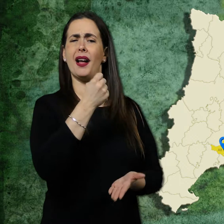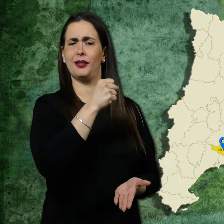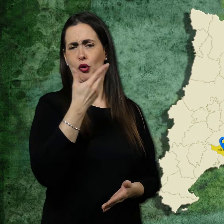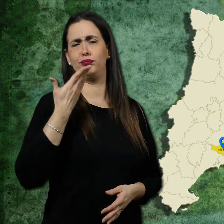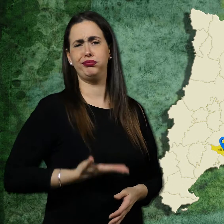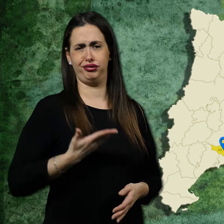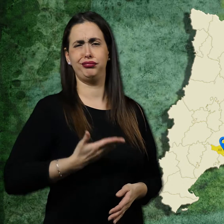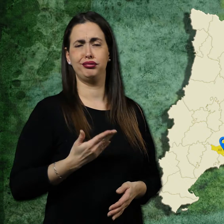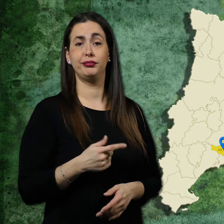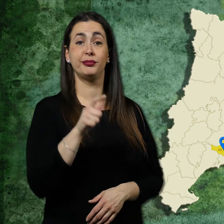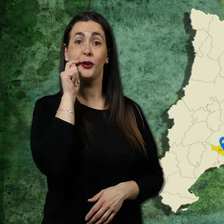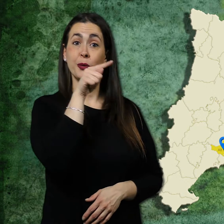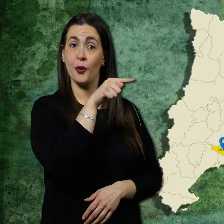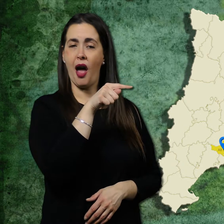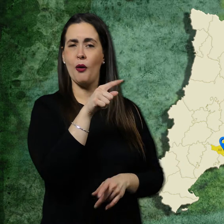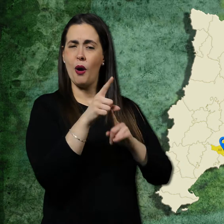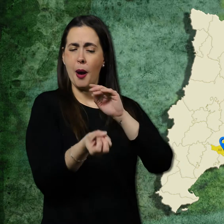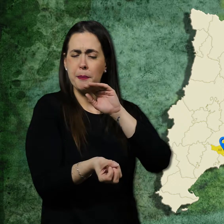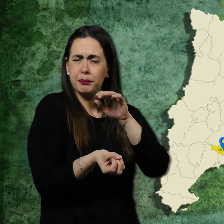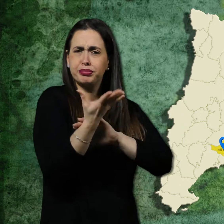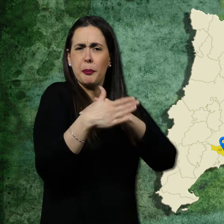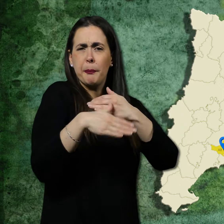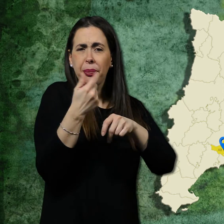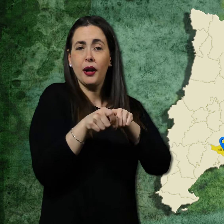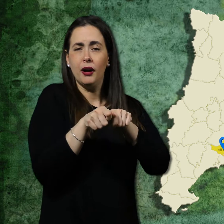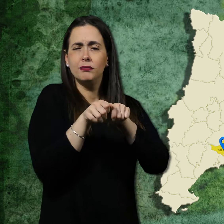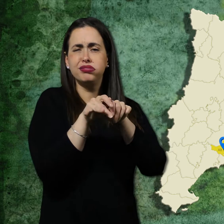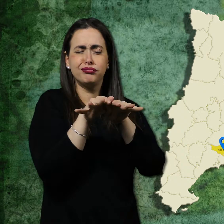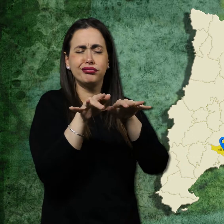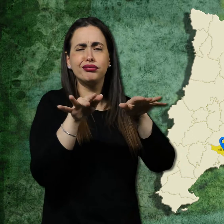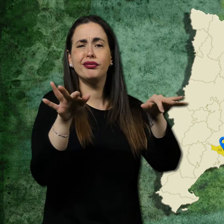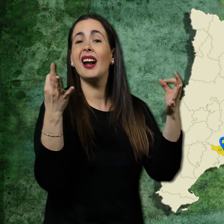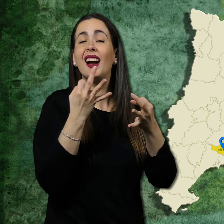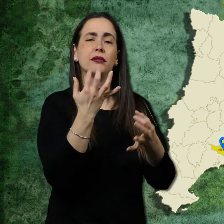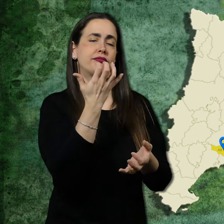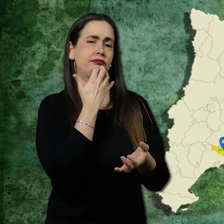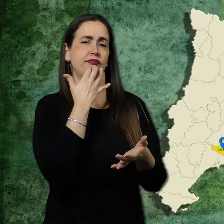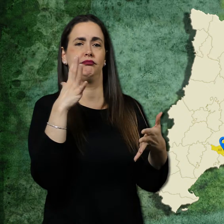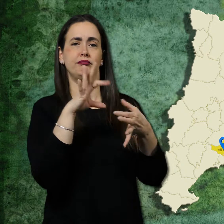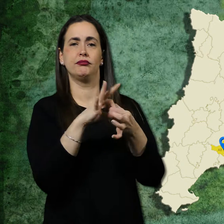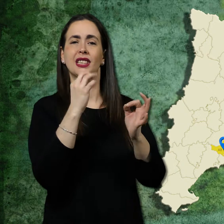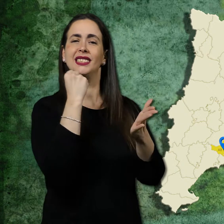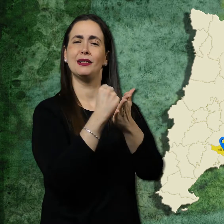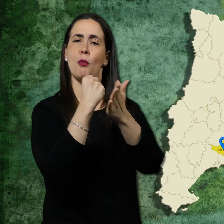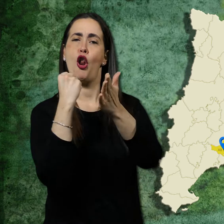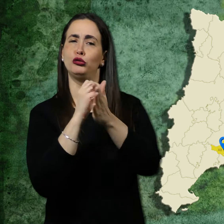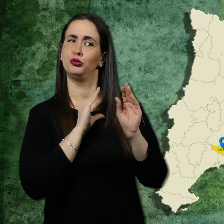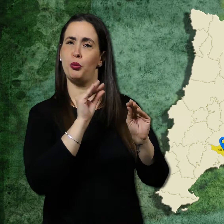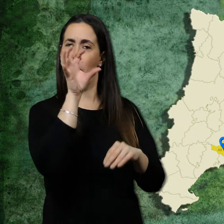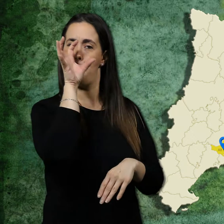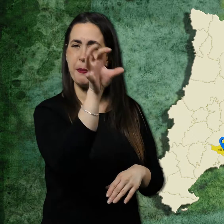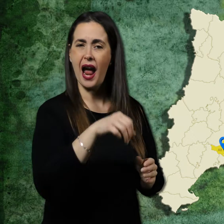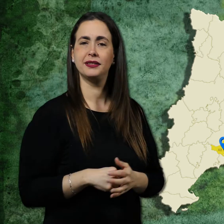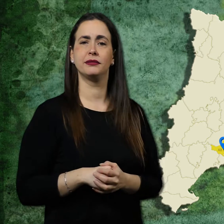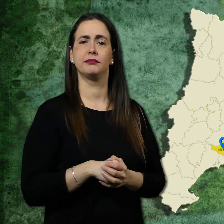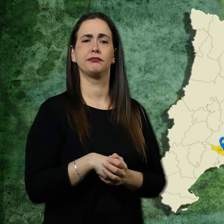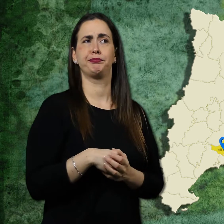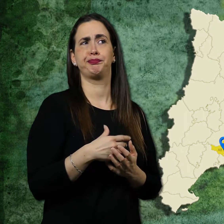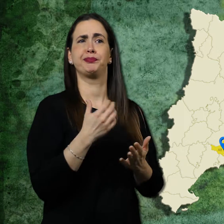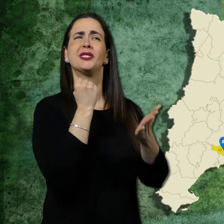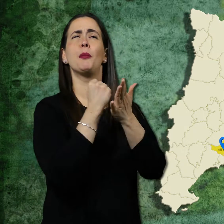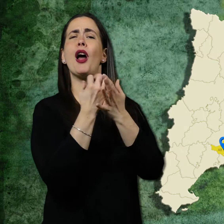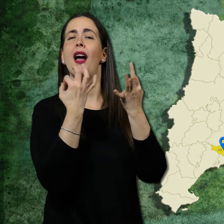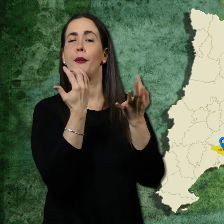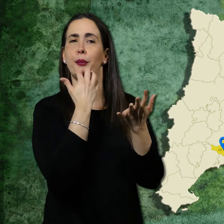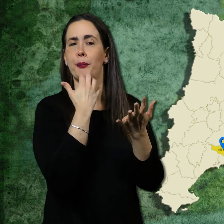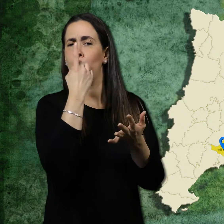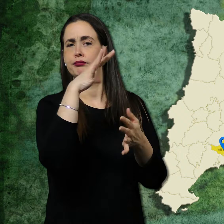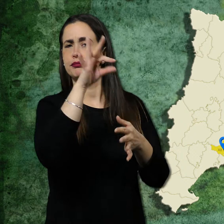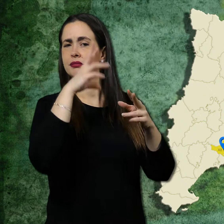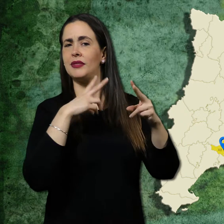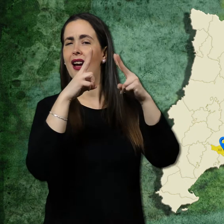Valls és el bressol d'elements que han esdevingut símbols del país, com els castells,